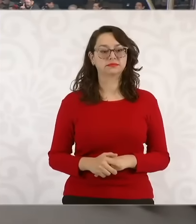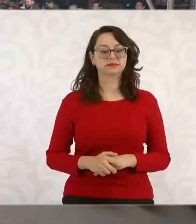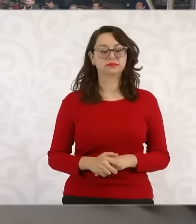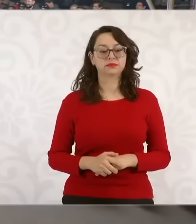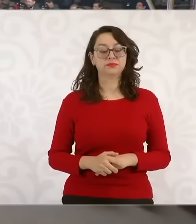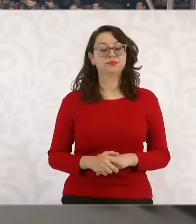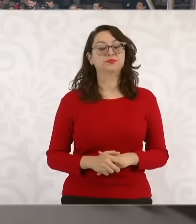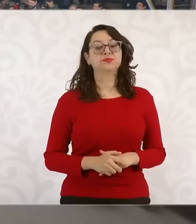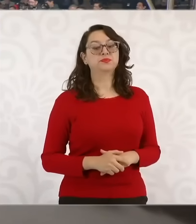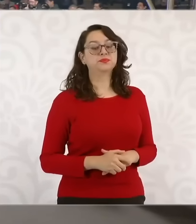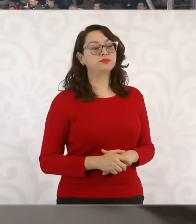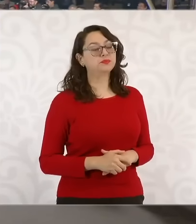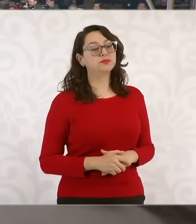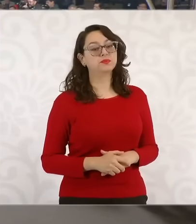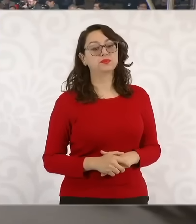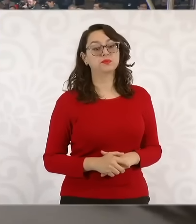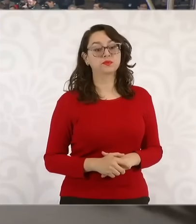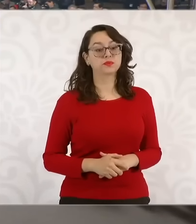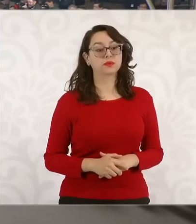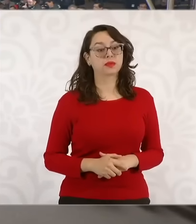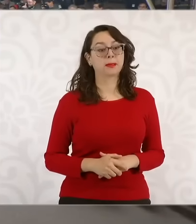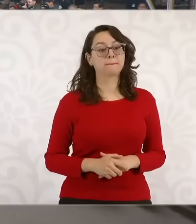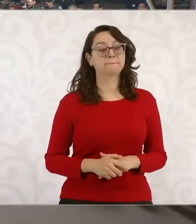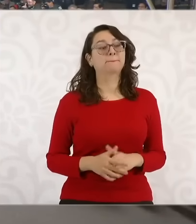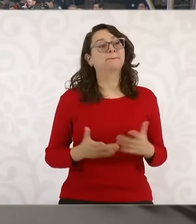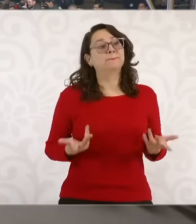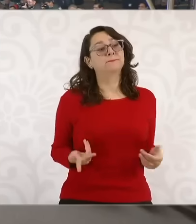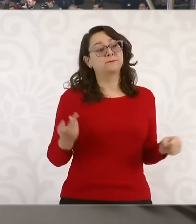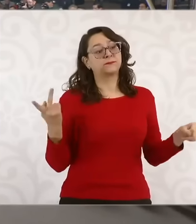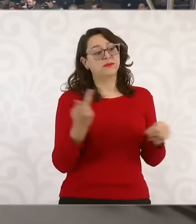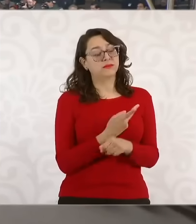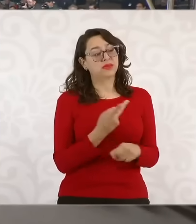Y siguiendo con los nicos, como dice Capuchis, que no sirven para este oficio,